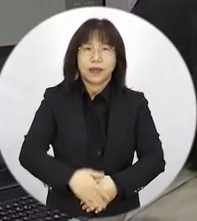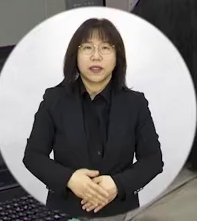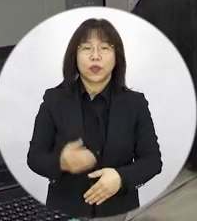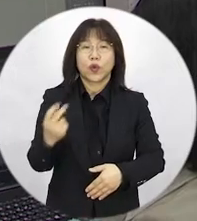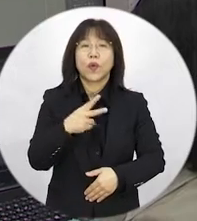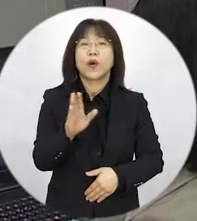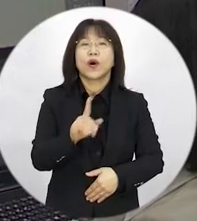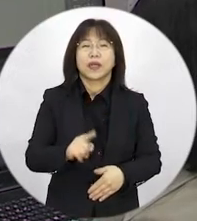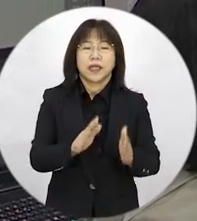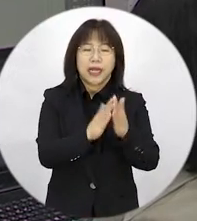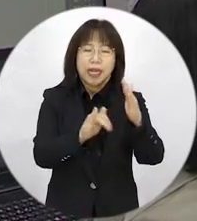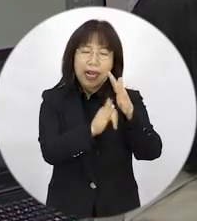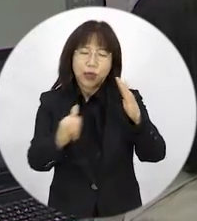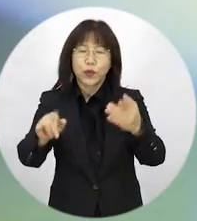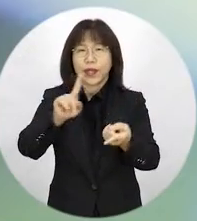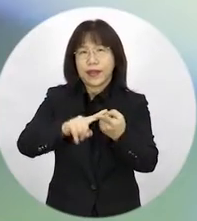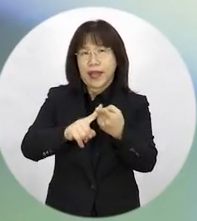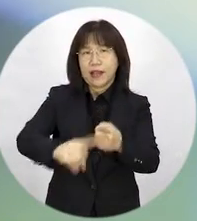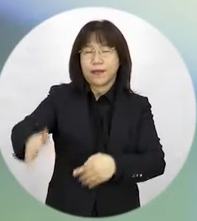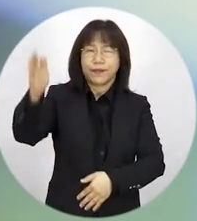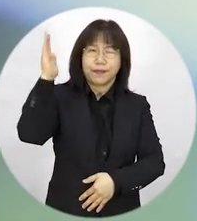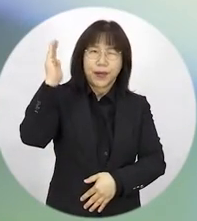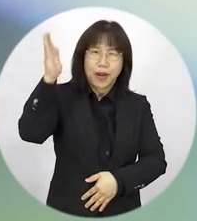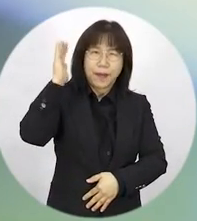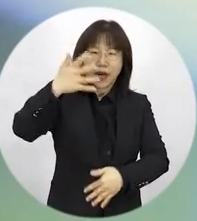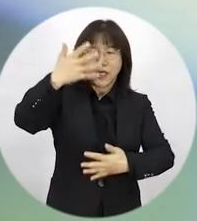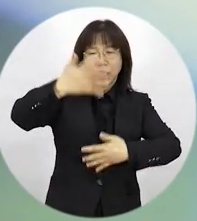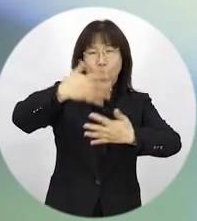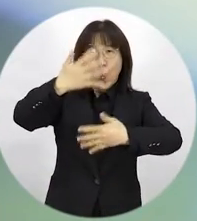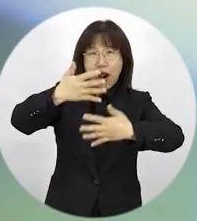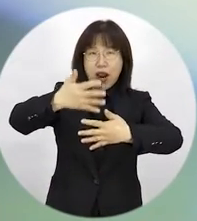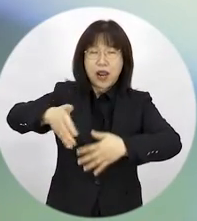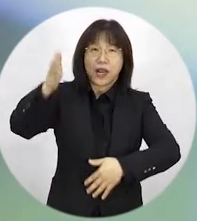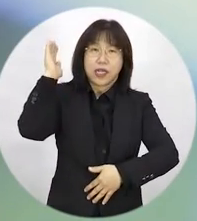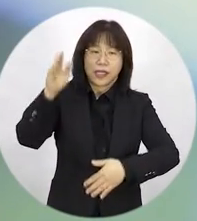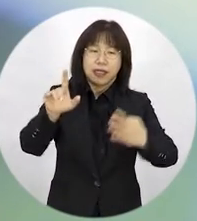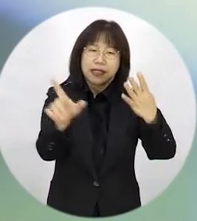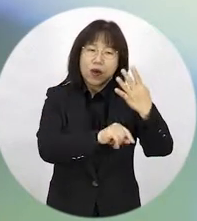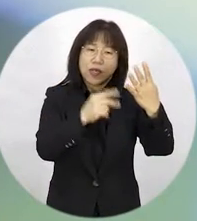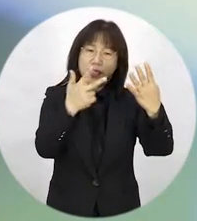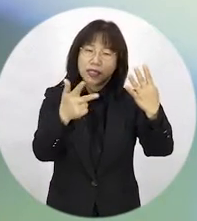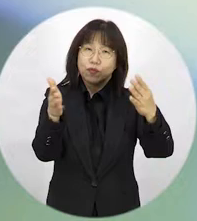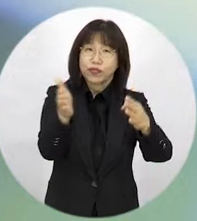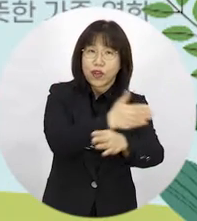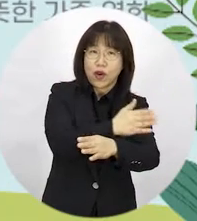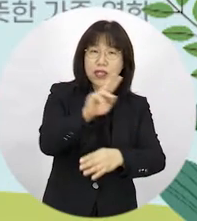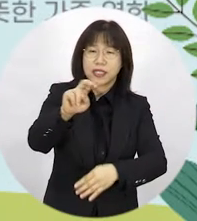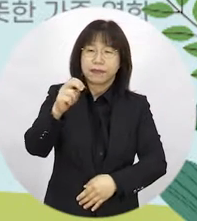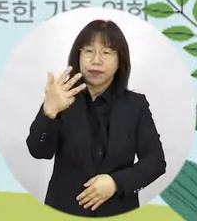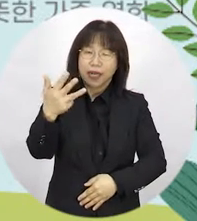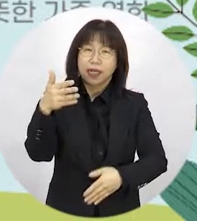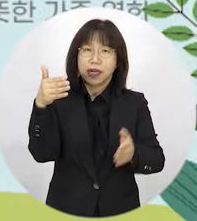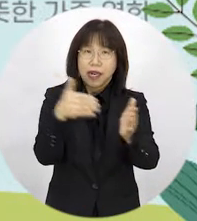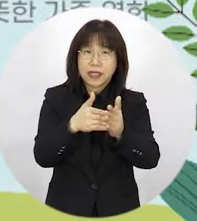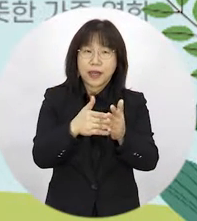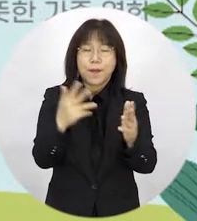또한 '가족의 의미'를 주제로 한 박희정 강사의 영화인문학강좌가 오는 4월 7일부터 28일까지